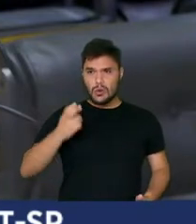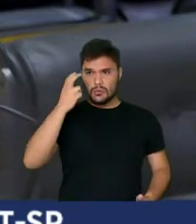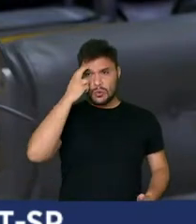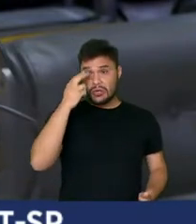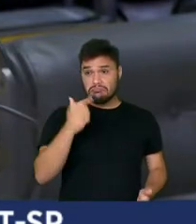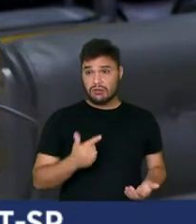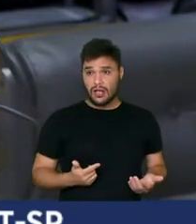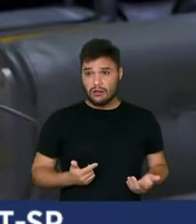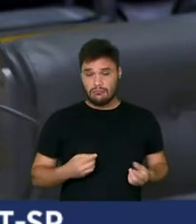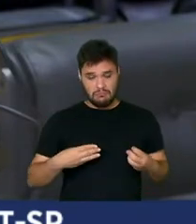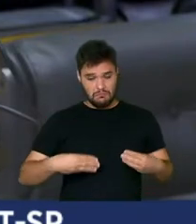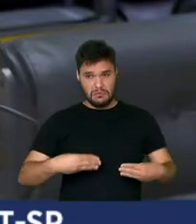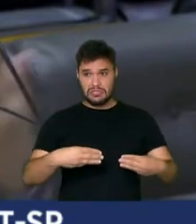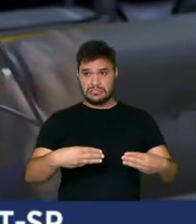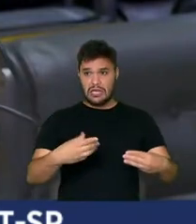POLÍTICA PÚBLICA. EU NÃO SEI DIZER O MINISTRO DA